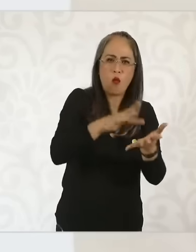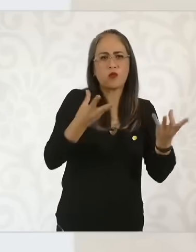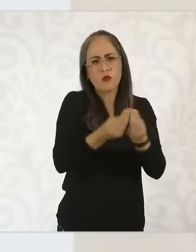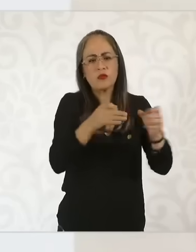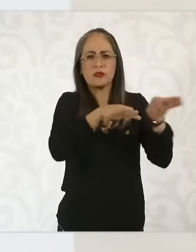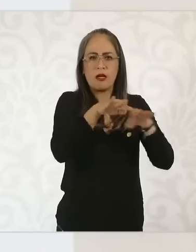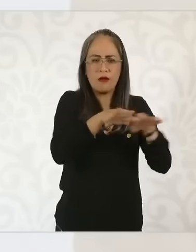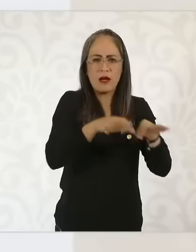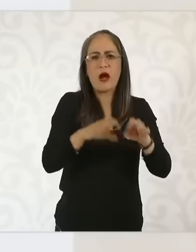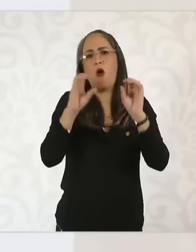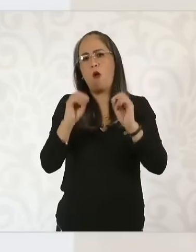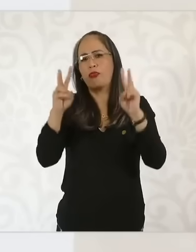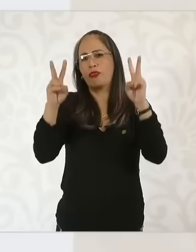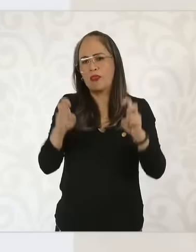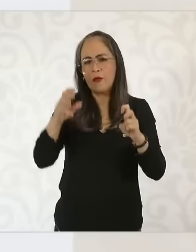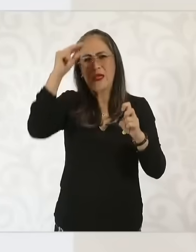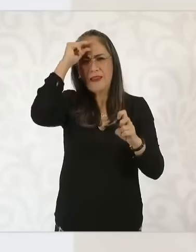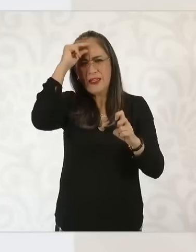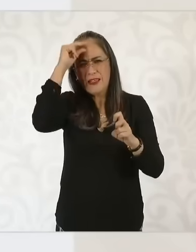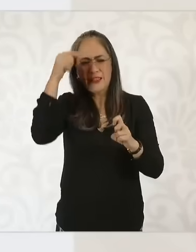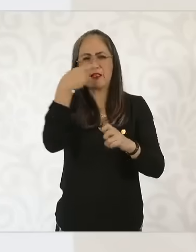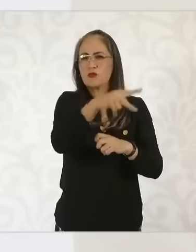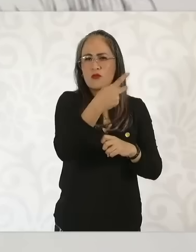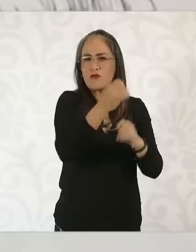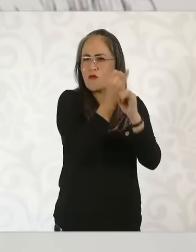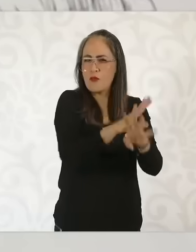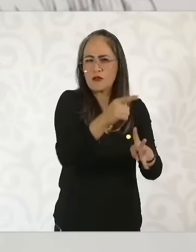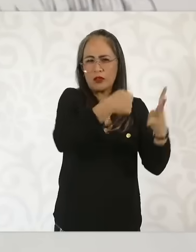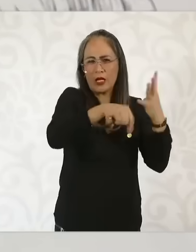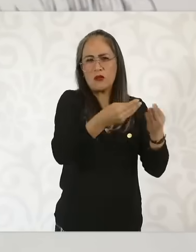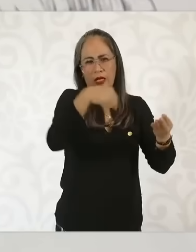de inteligencia, por ejemplo, información que ellos tienen que puedan proporcionar a México